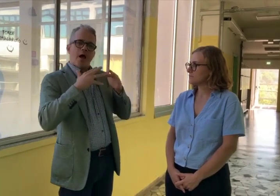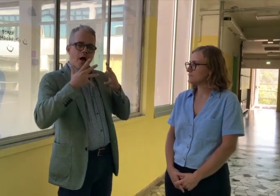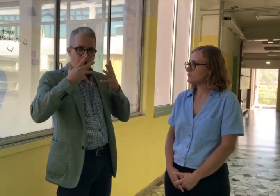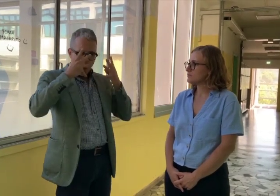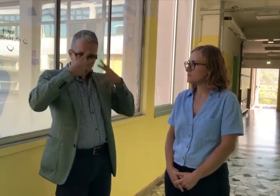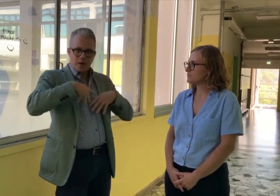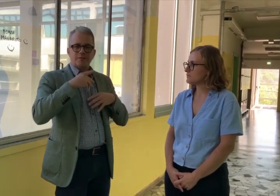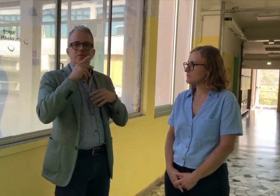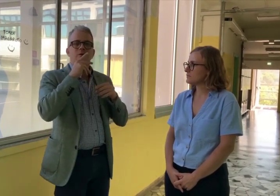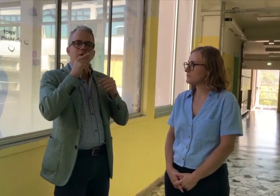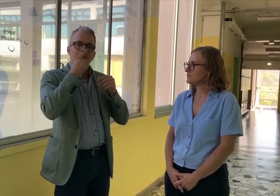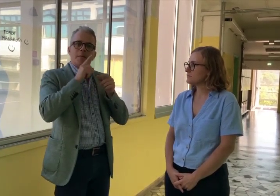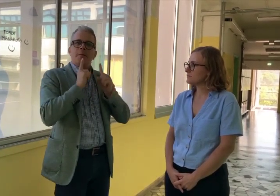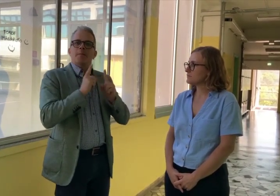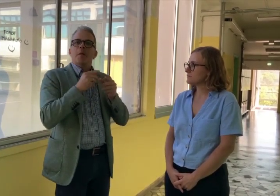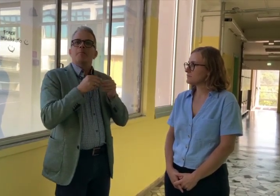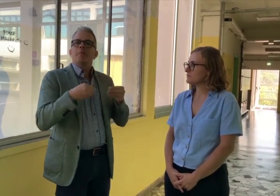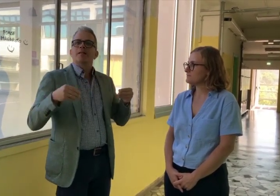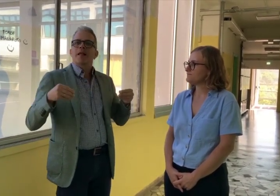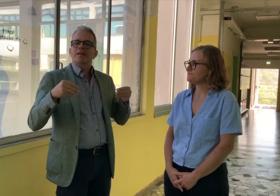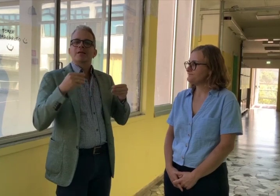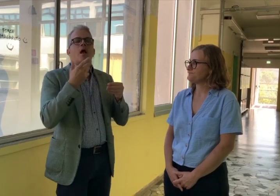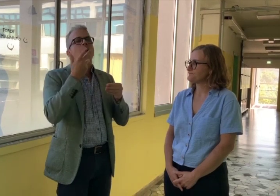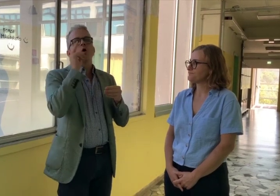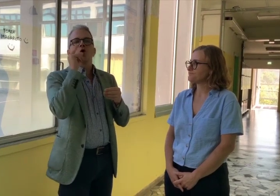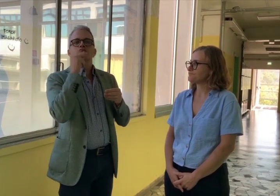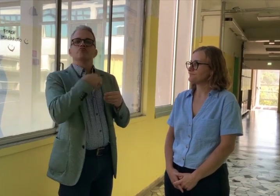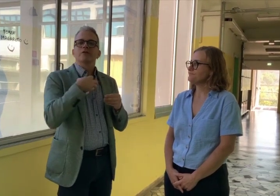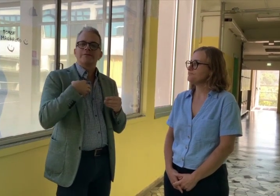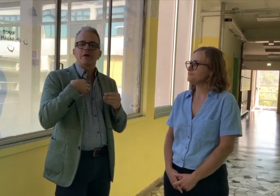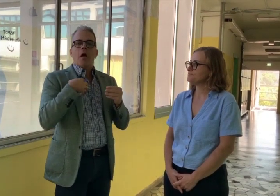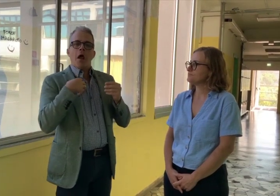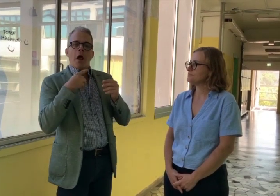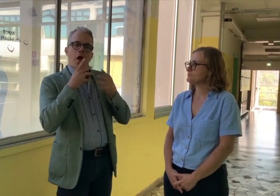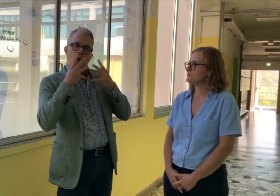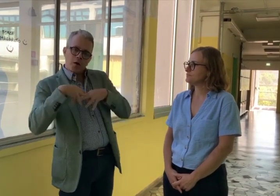La didattica inoltre dovrebbe cambiare a seconda delle materie insegnate,